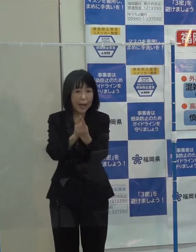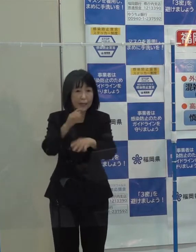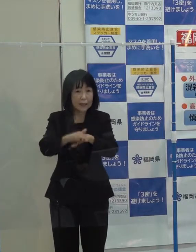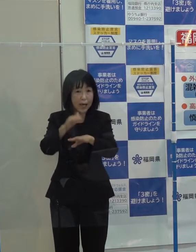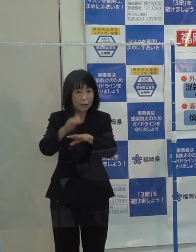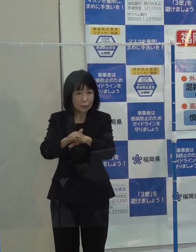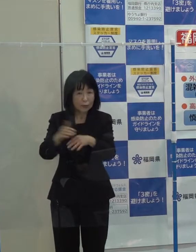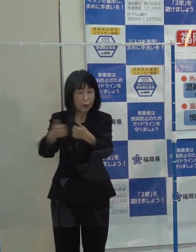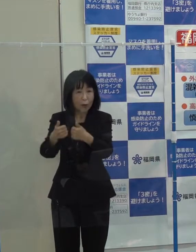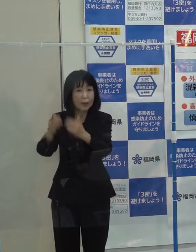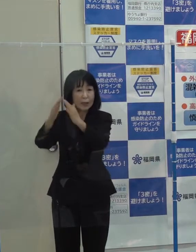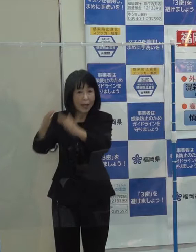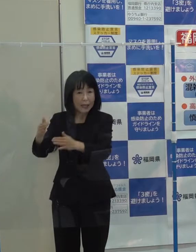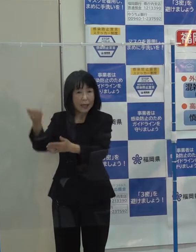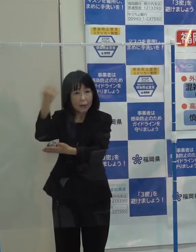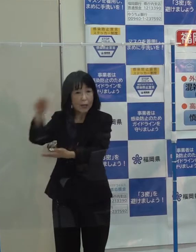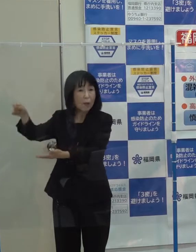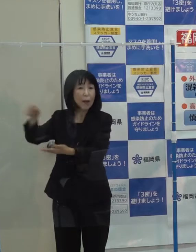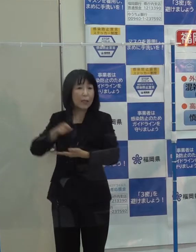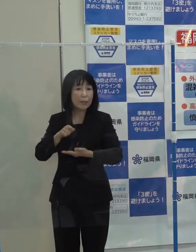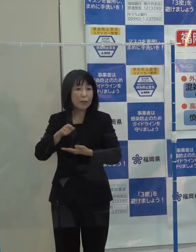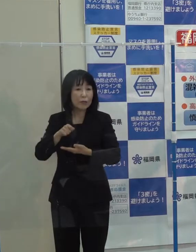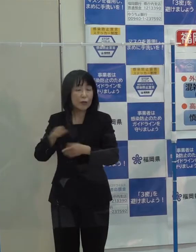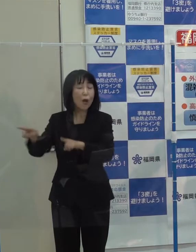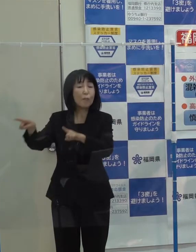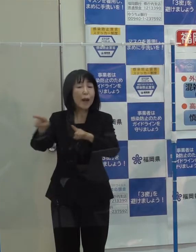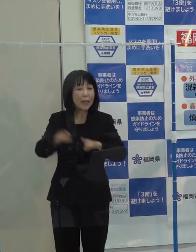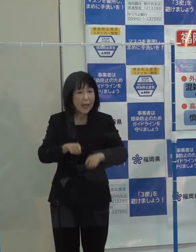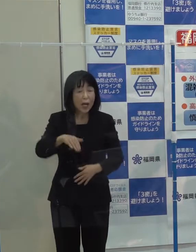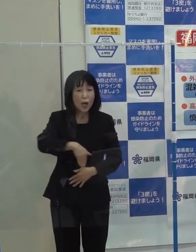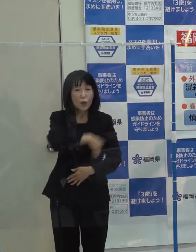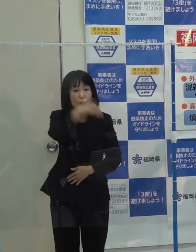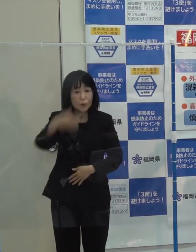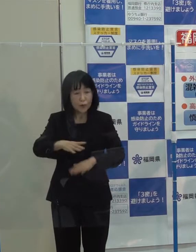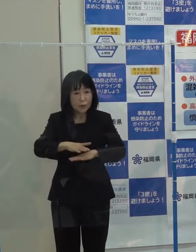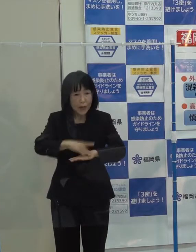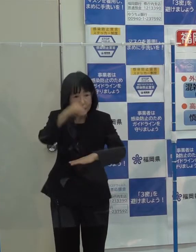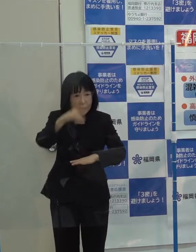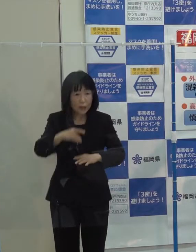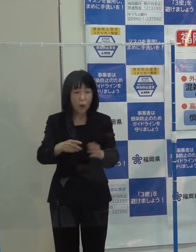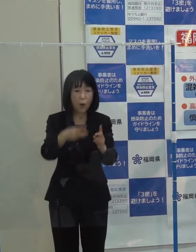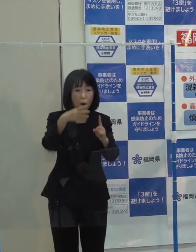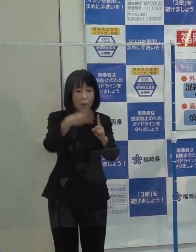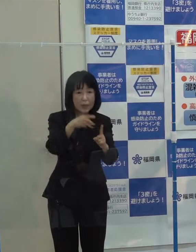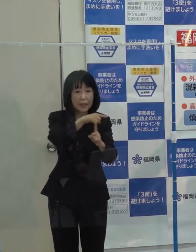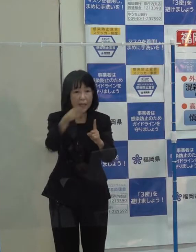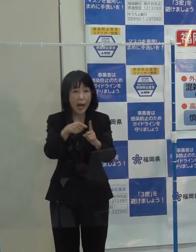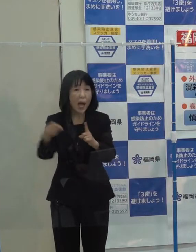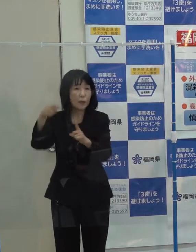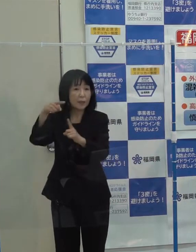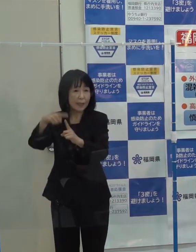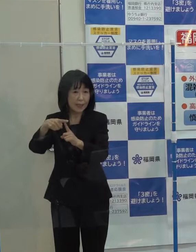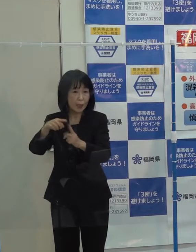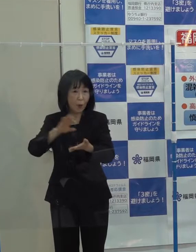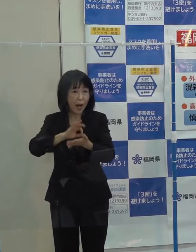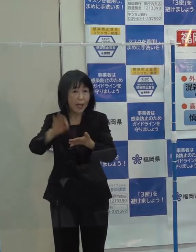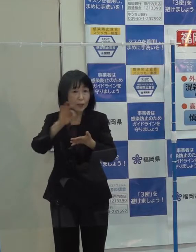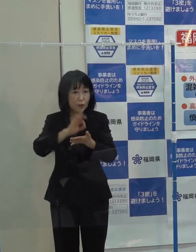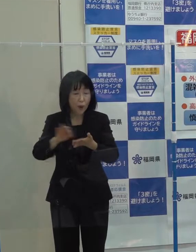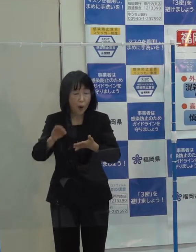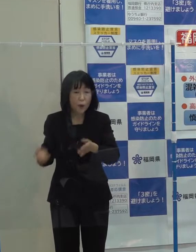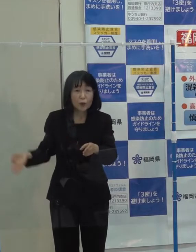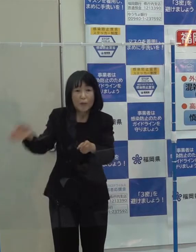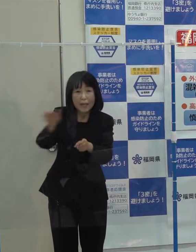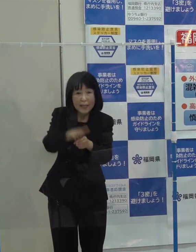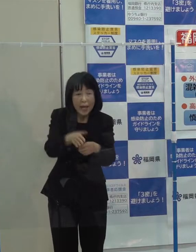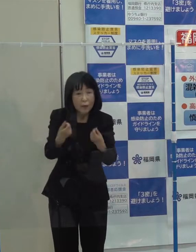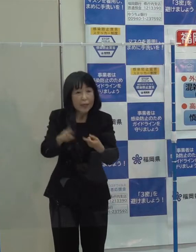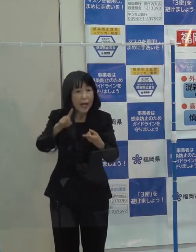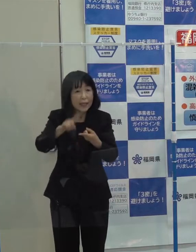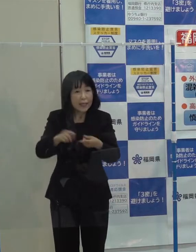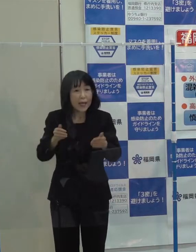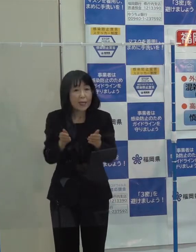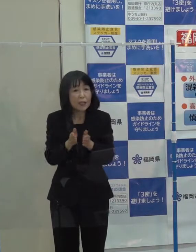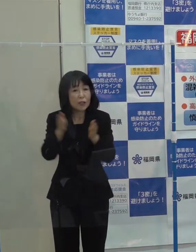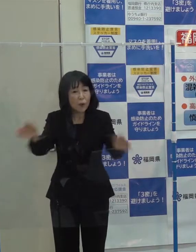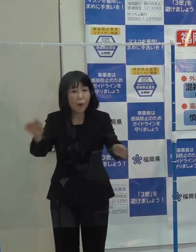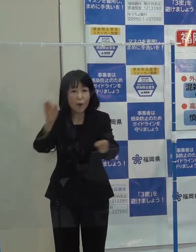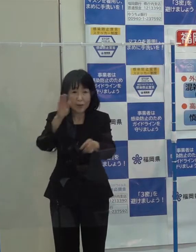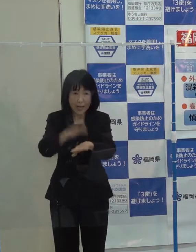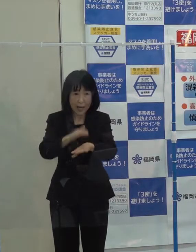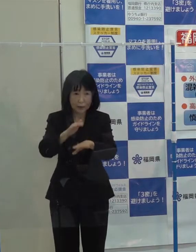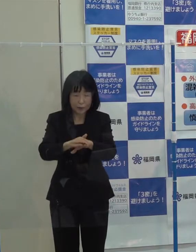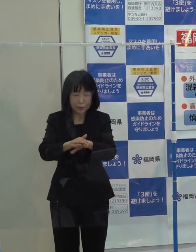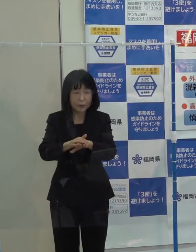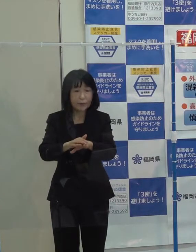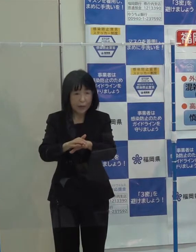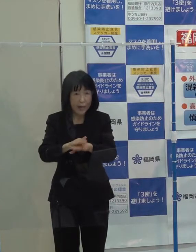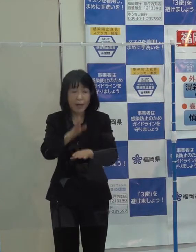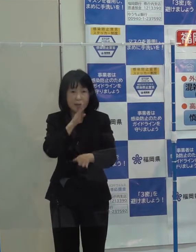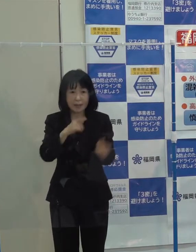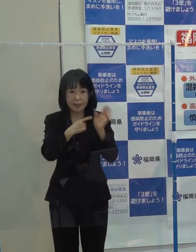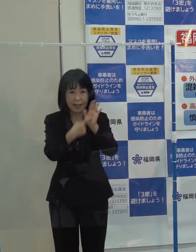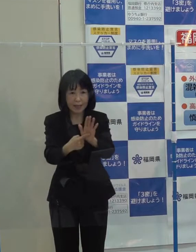これらを十分に踏まえ 九州初となるＢＲＴの活用を含めて 具体的な振興策を策定し その実現に向け取り組んでいきたいと思っています